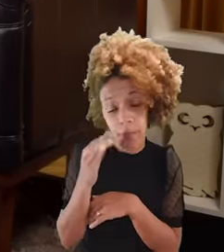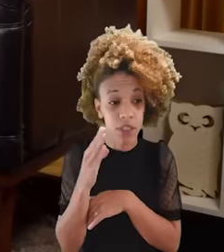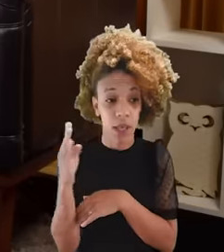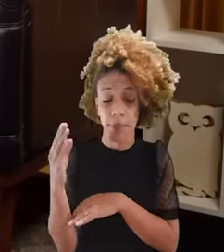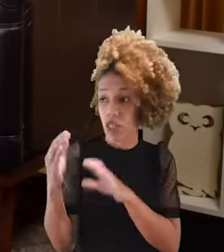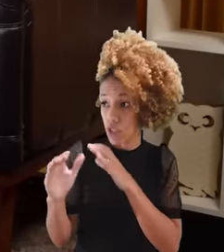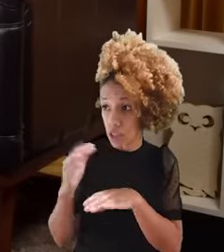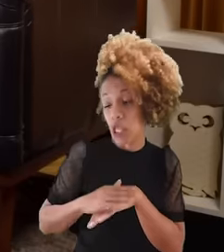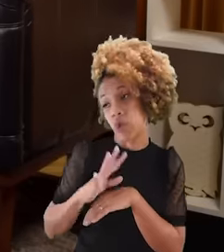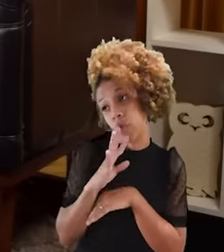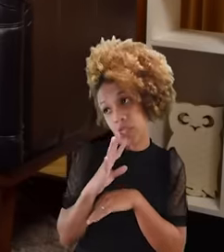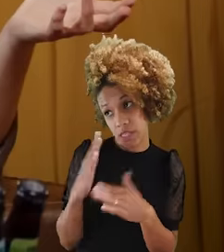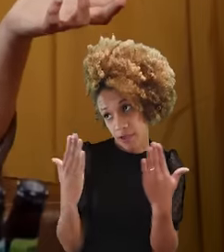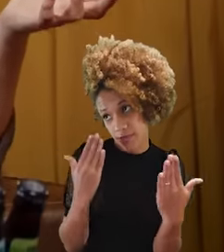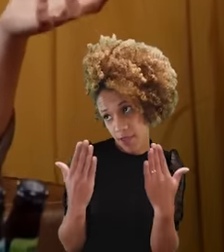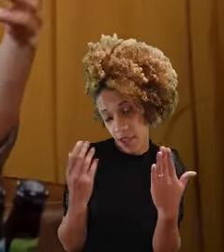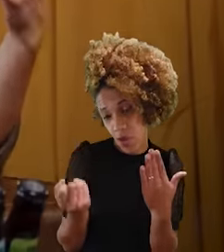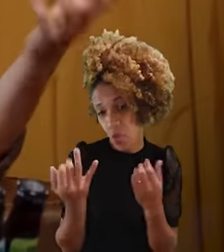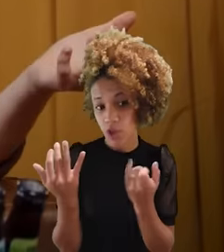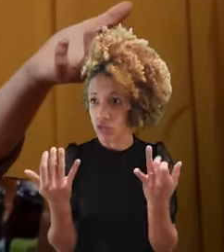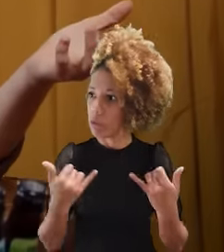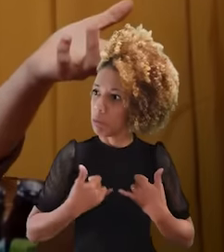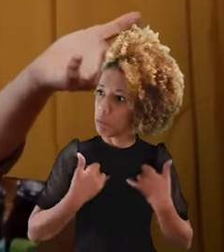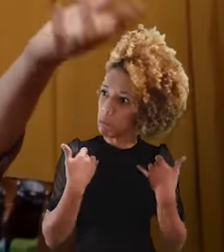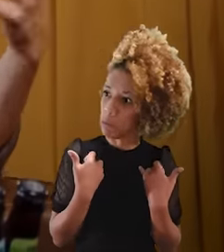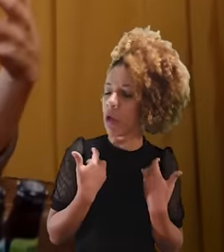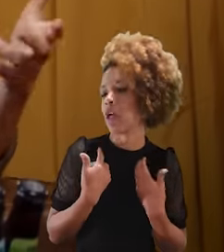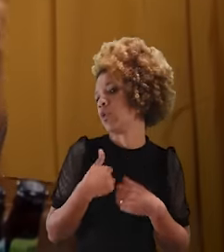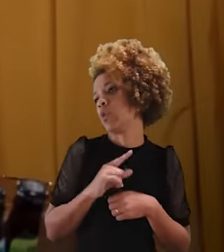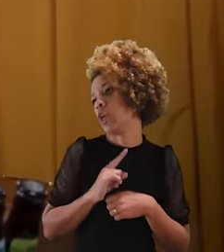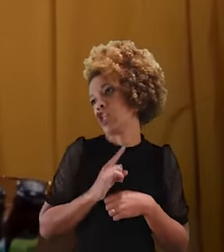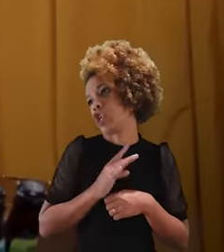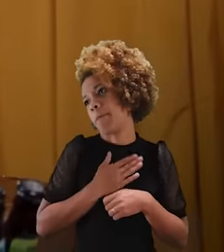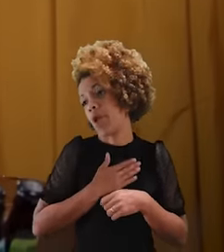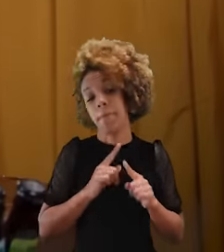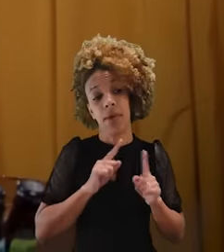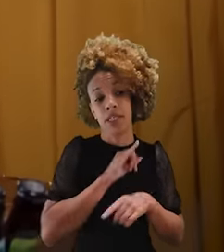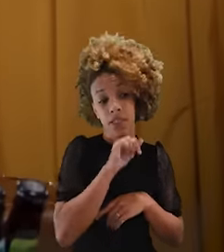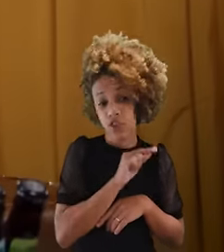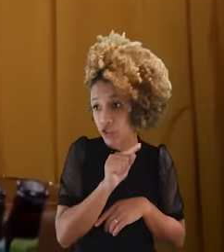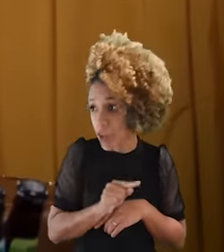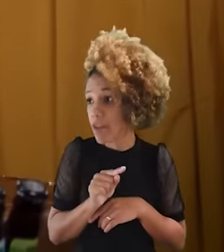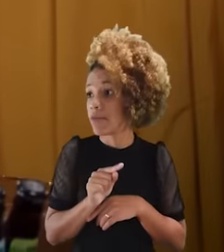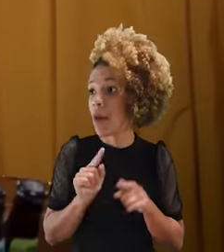vai reconhecer e e tô orgulhosa de um feito que não é só meu que é da jazz e no e no tiktok não é